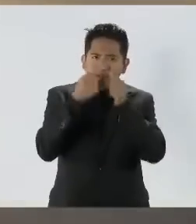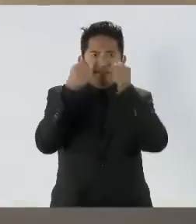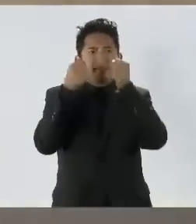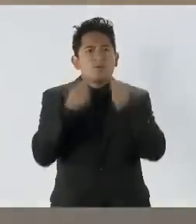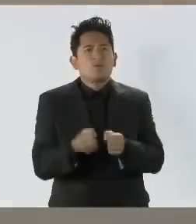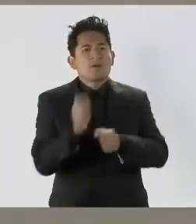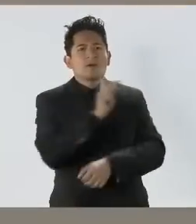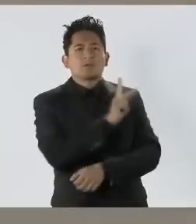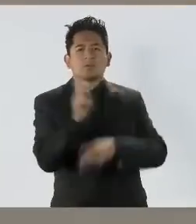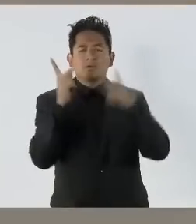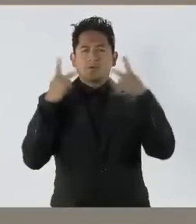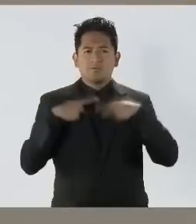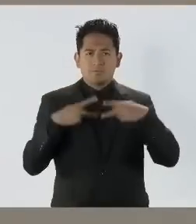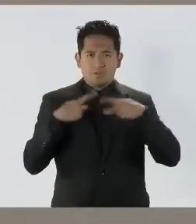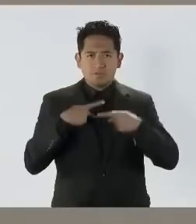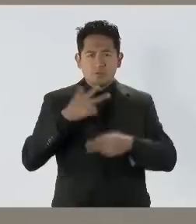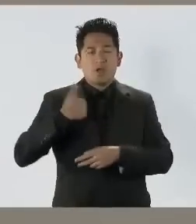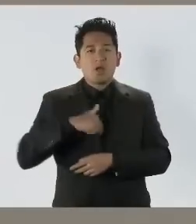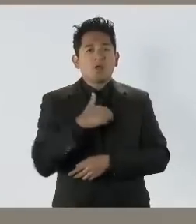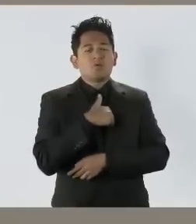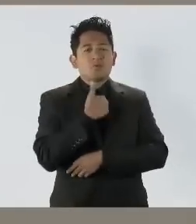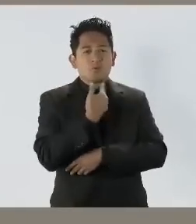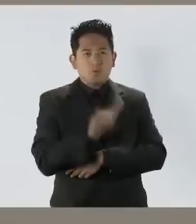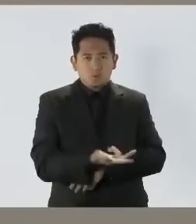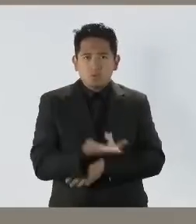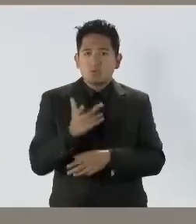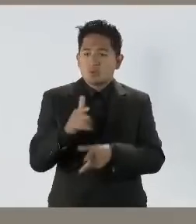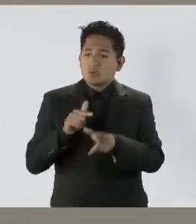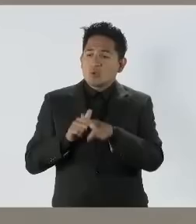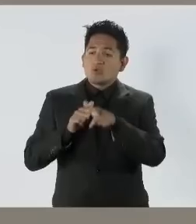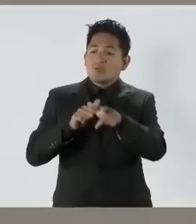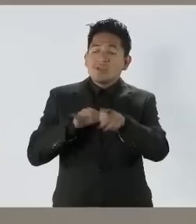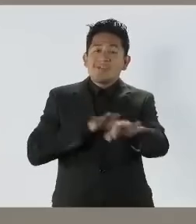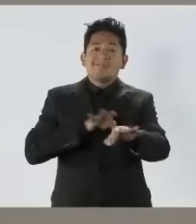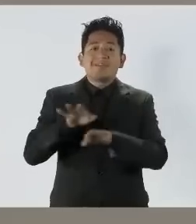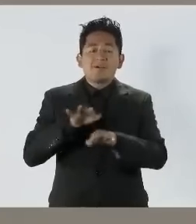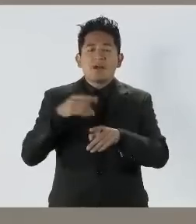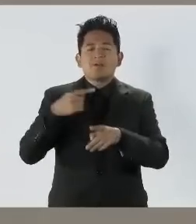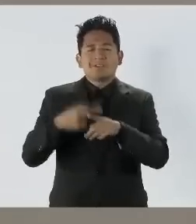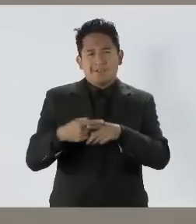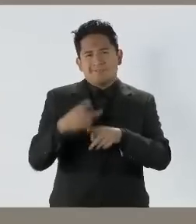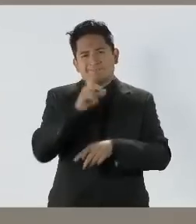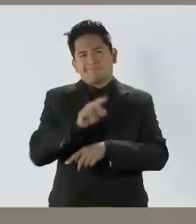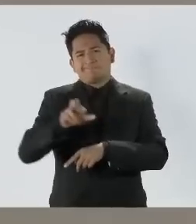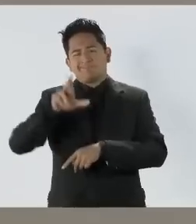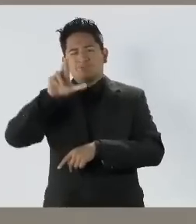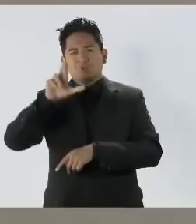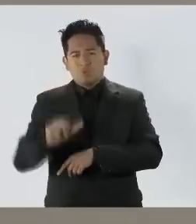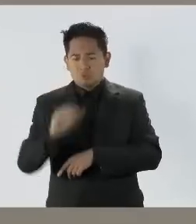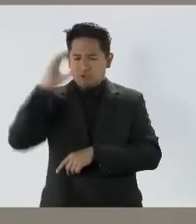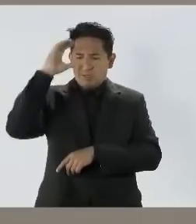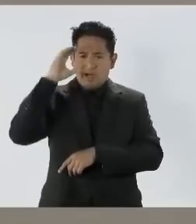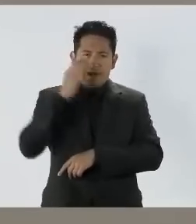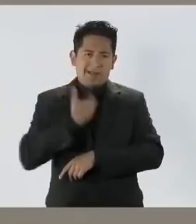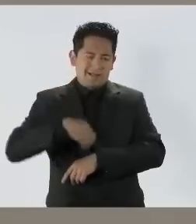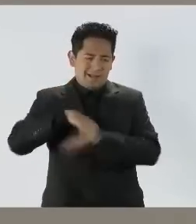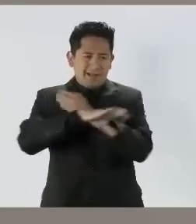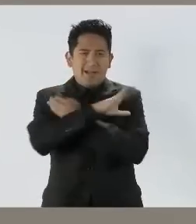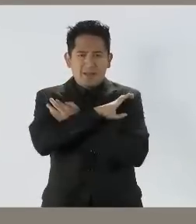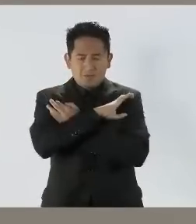seguimos la ruta trazada por la doctora Claudia sheng con ella se logró disminuir la incidencia